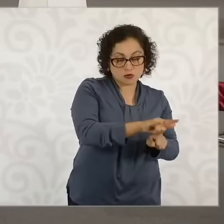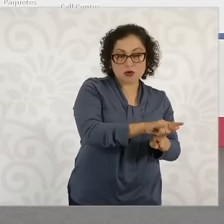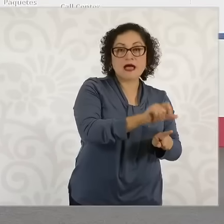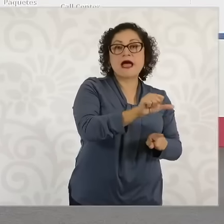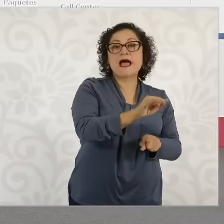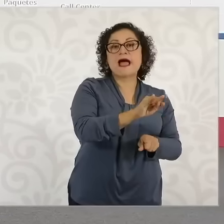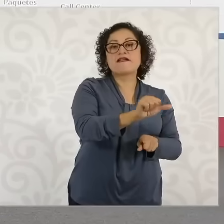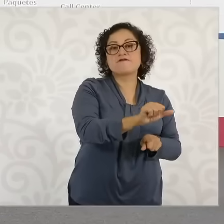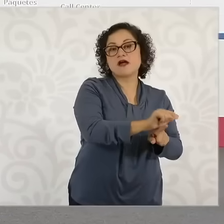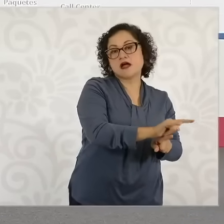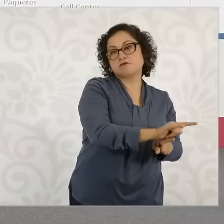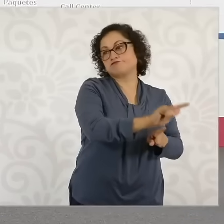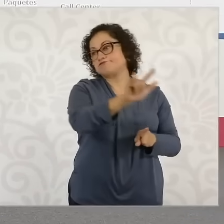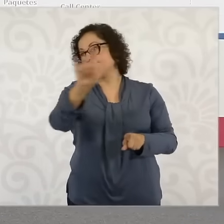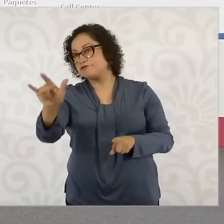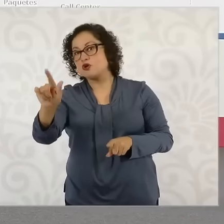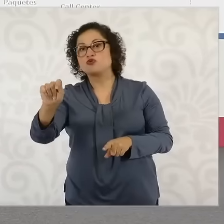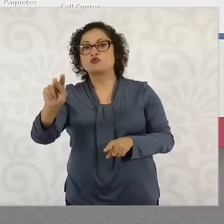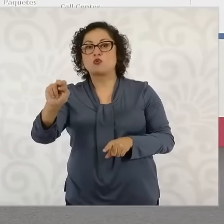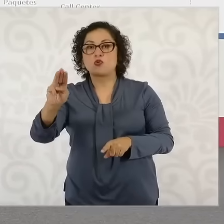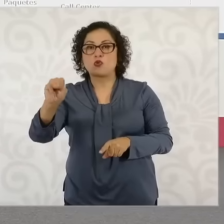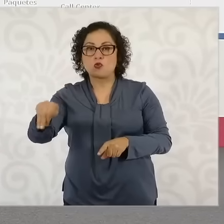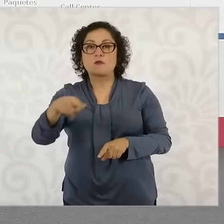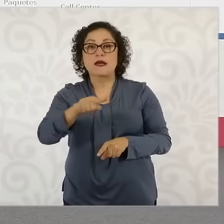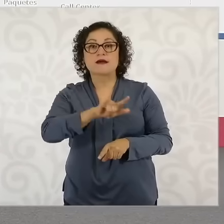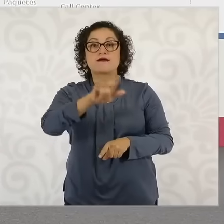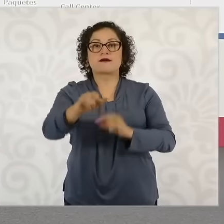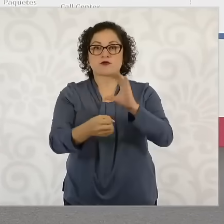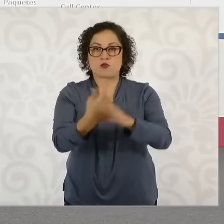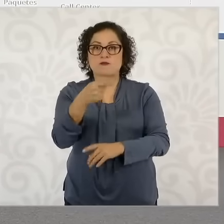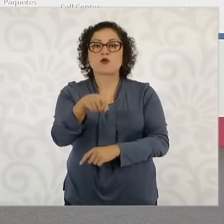con esta nueva aeronave y posteriormente conforme se van incrementando las capacidades y se va